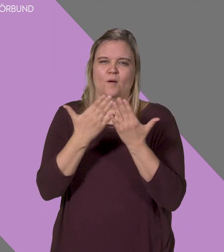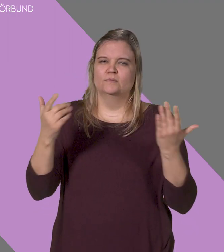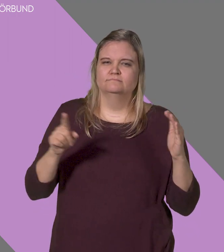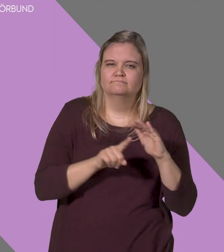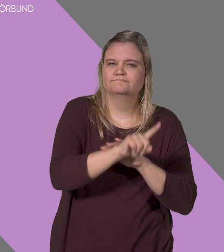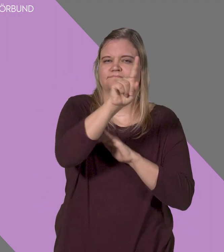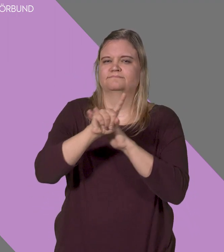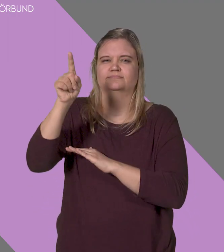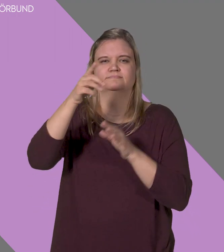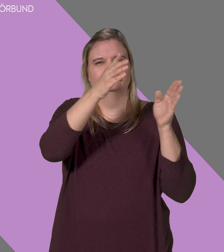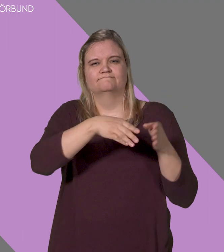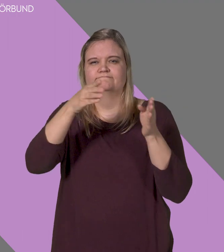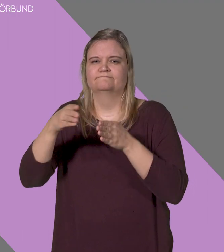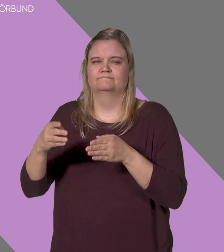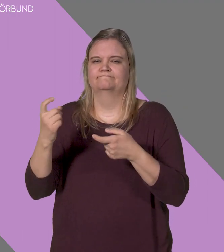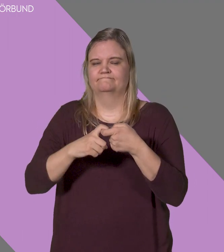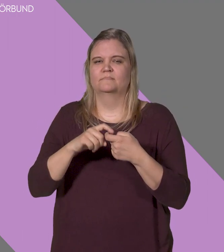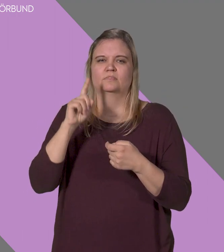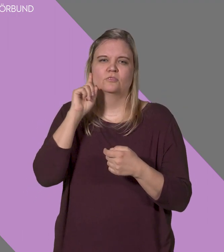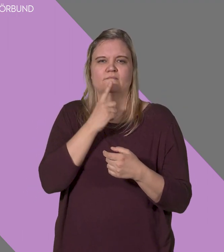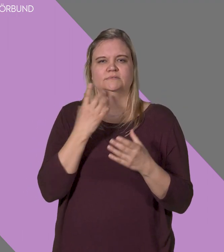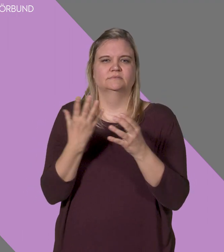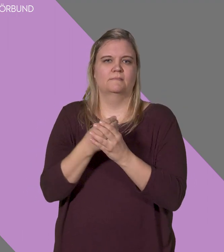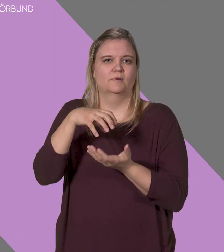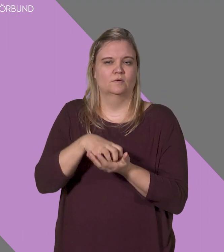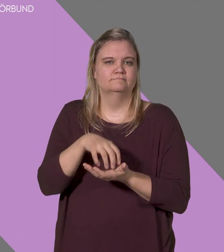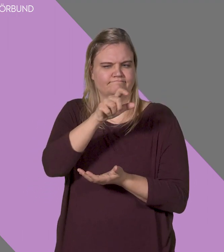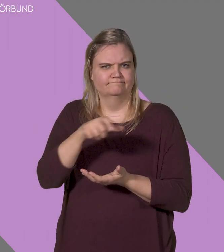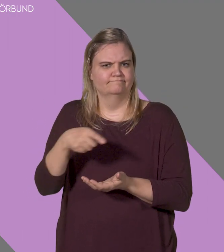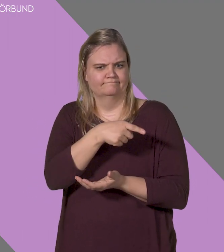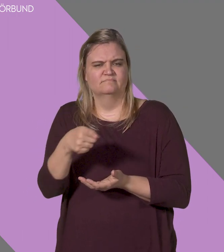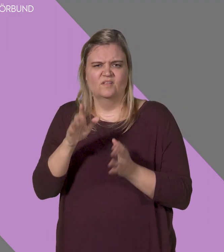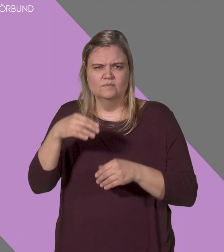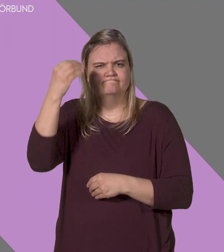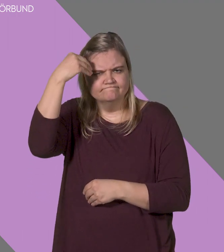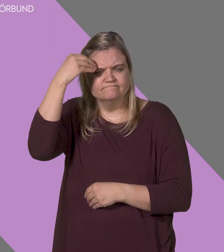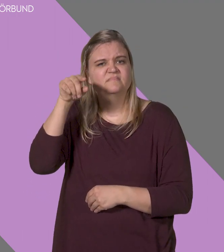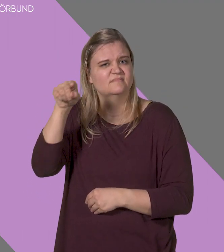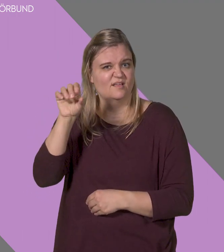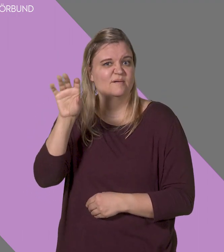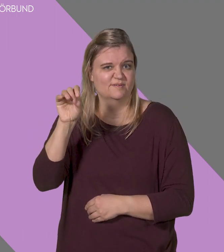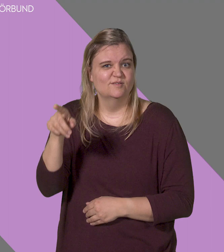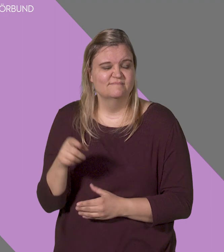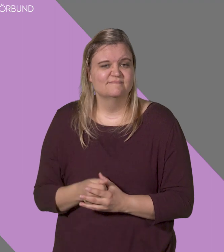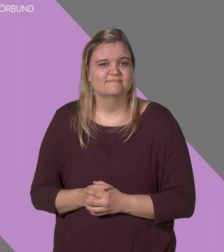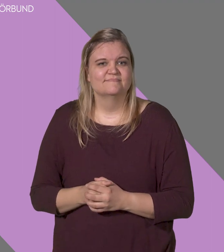Många framstående personer inom dövsamhället har studerat i Åbo.